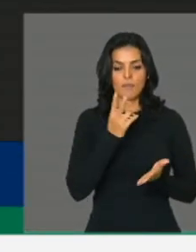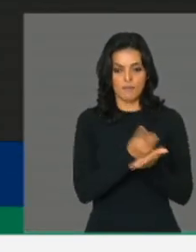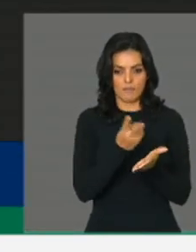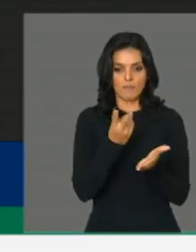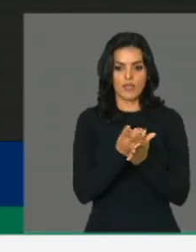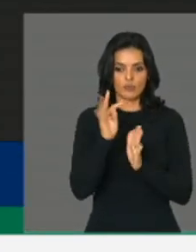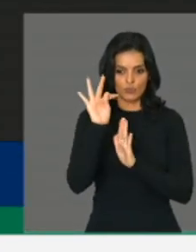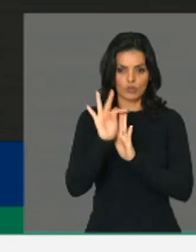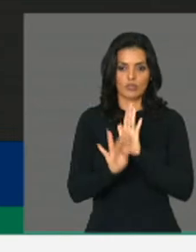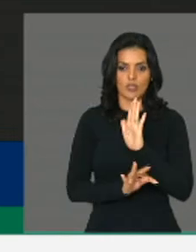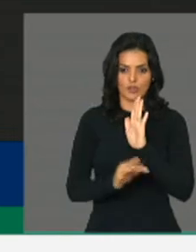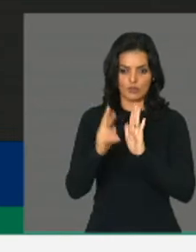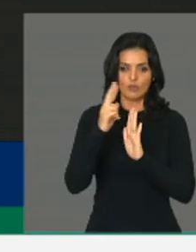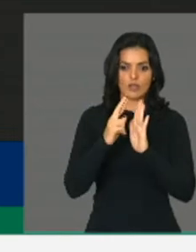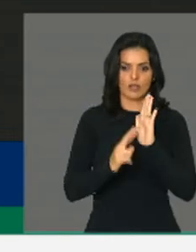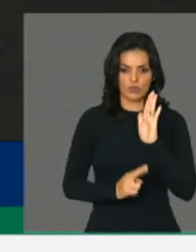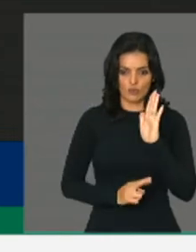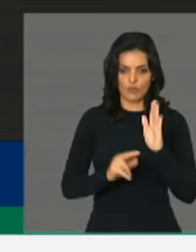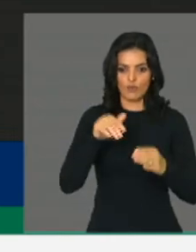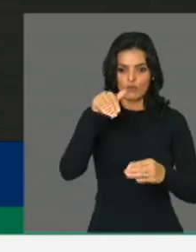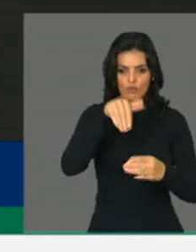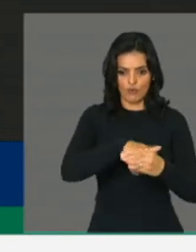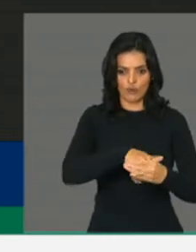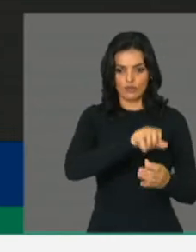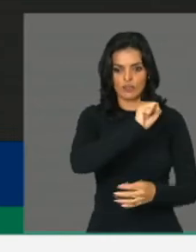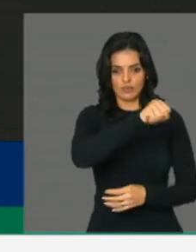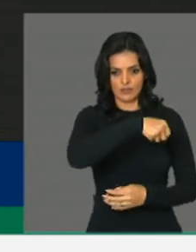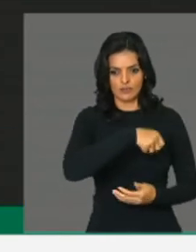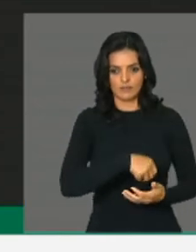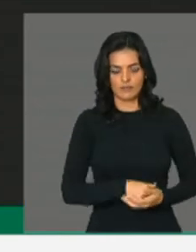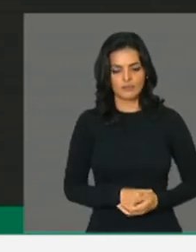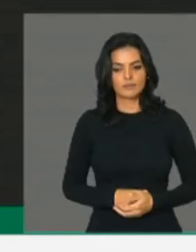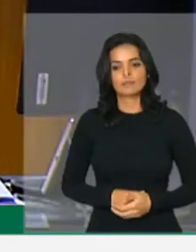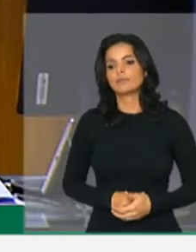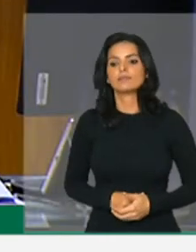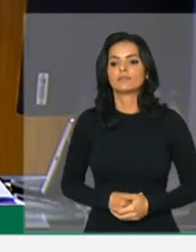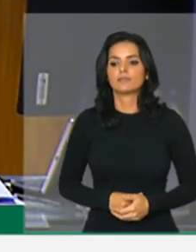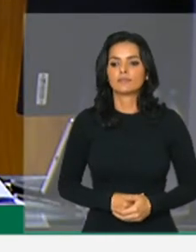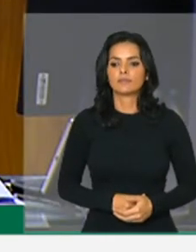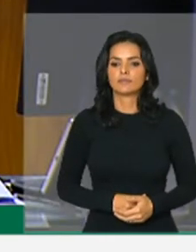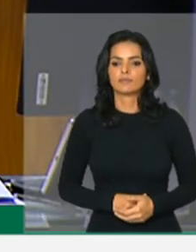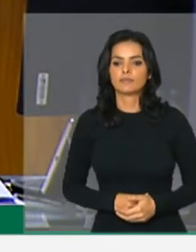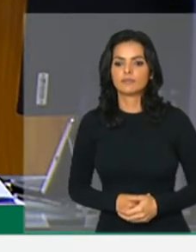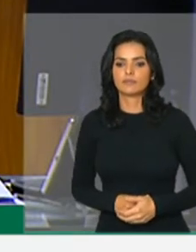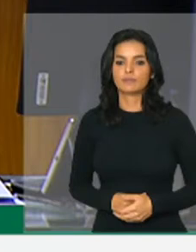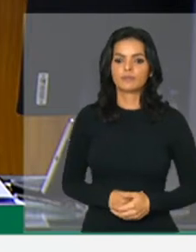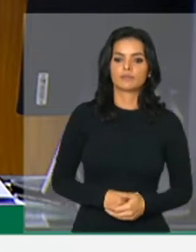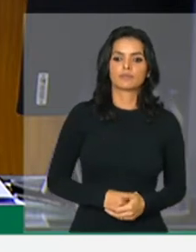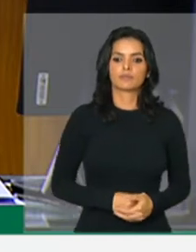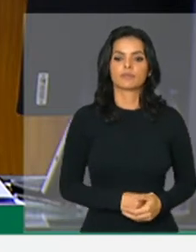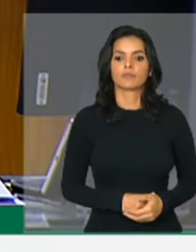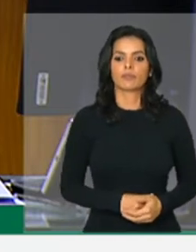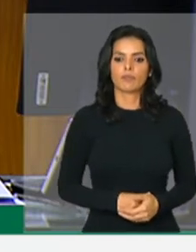VOTA SIM, COM O TEXTO DO RELATOR. [PRESIDENTE]: CIDADANIA É SIM. COMO ORIENTA O PATRIOTA, PV ? -- [DEPUTADO]: PV TAMBÉM SIM, PRESIDENTE. -- [PRESIDENTE]: PV